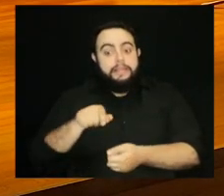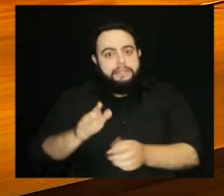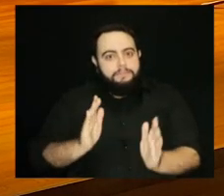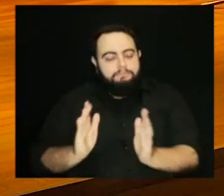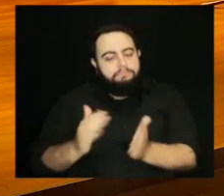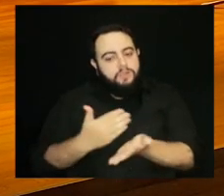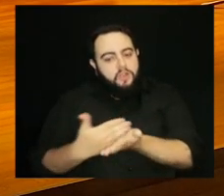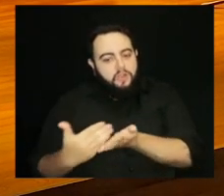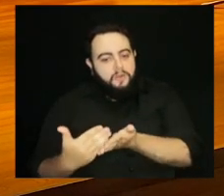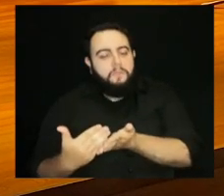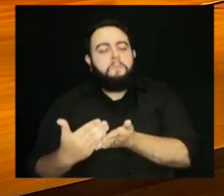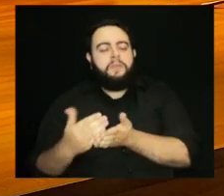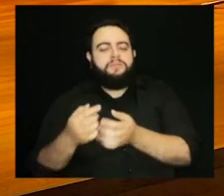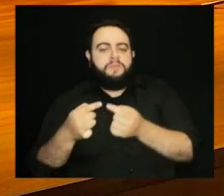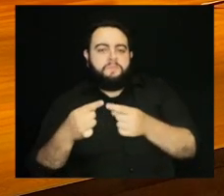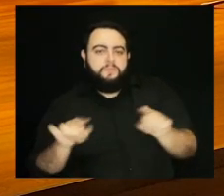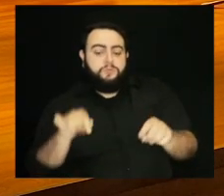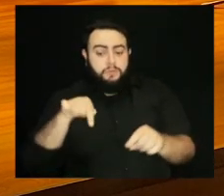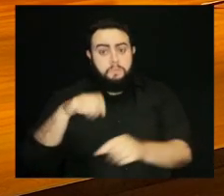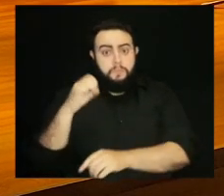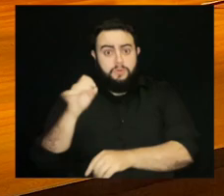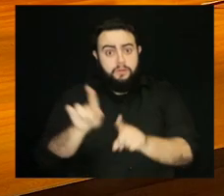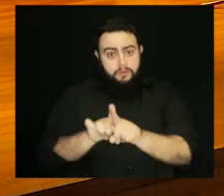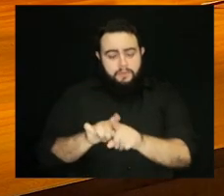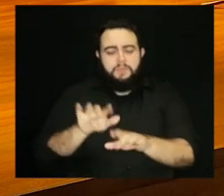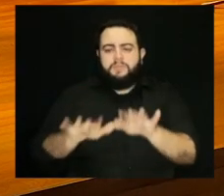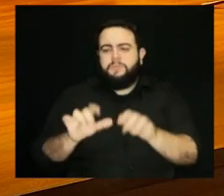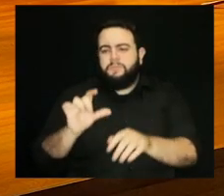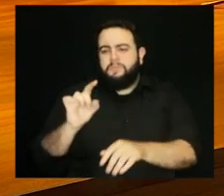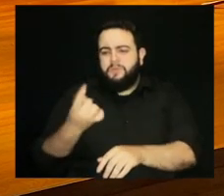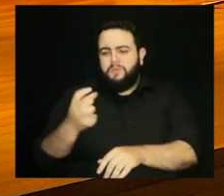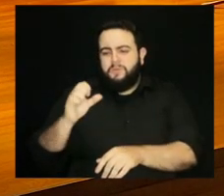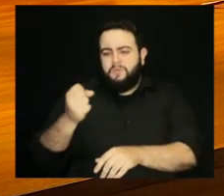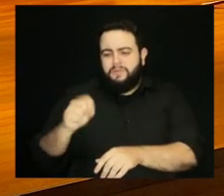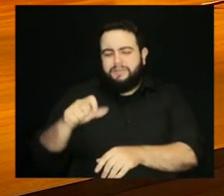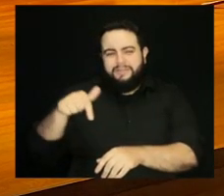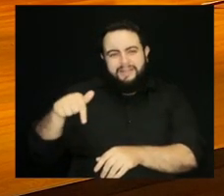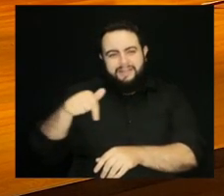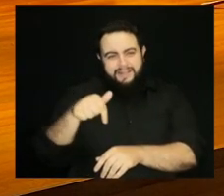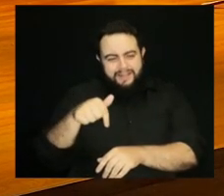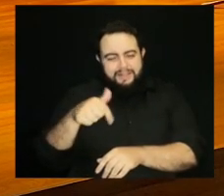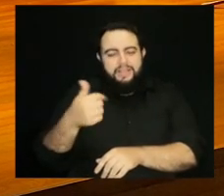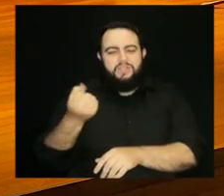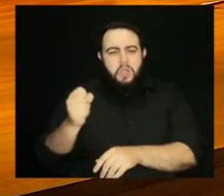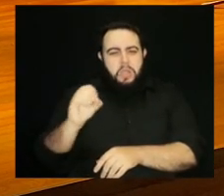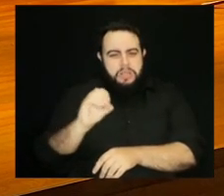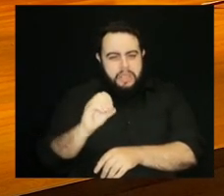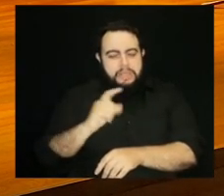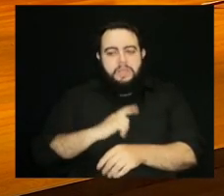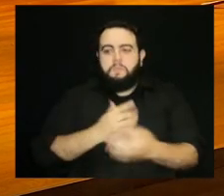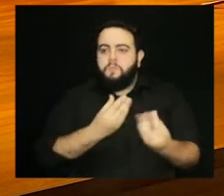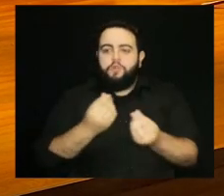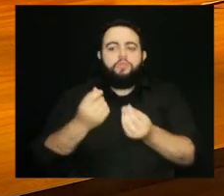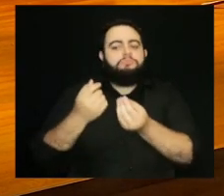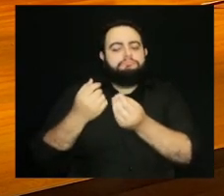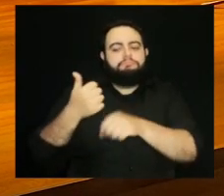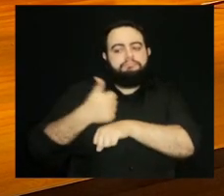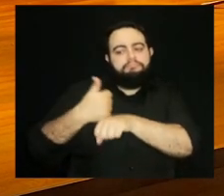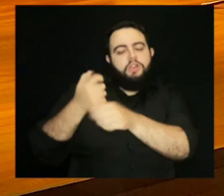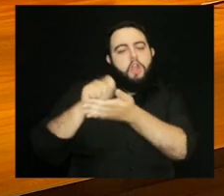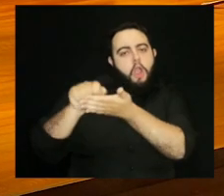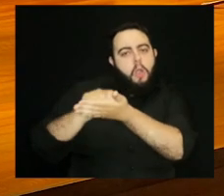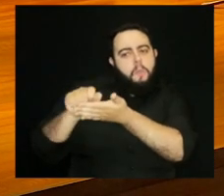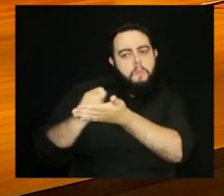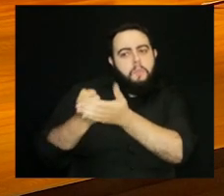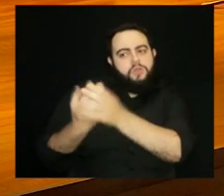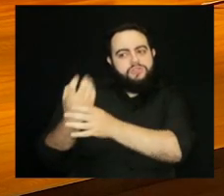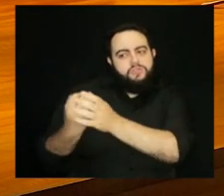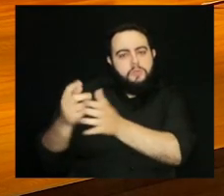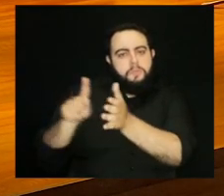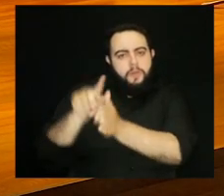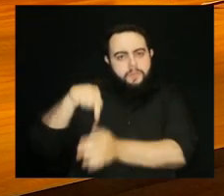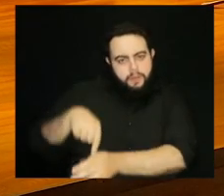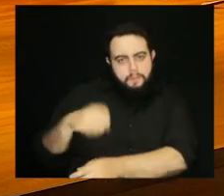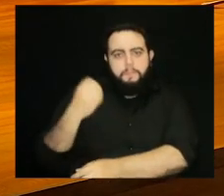volta de 1877, 1880 tem vários compositores aqui em Porto Alegre, também a outra fantasia aúcha